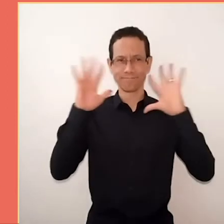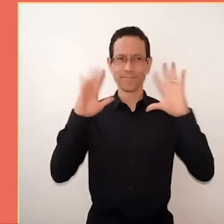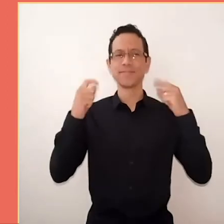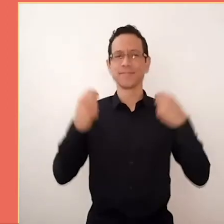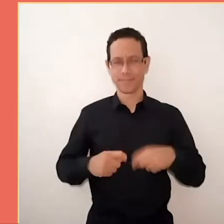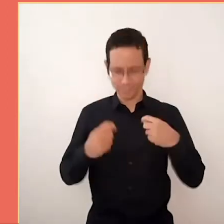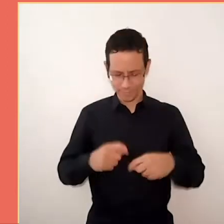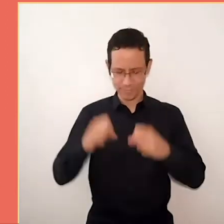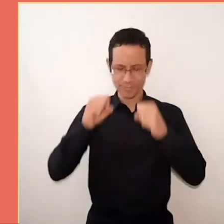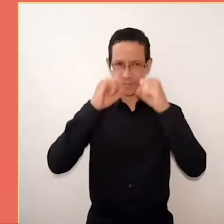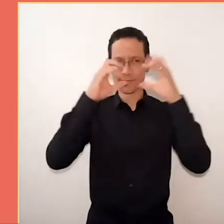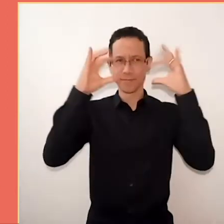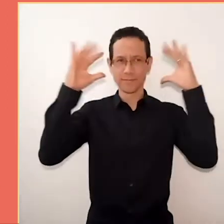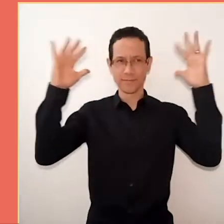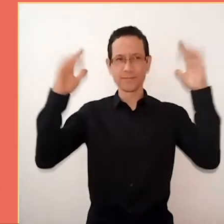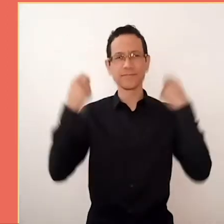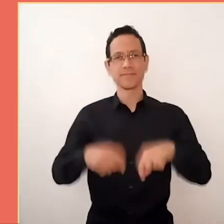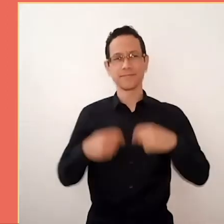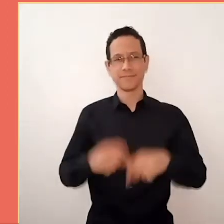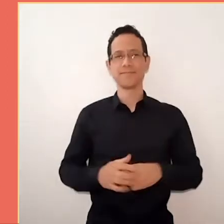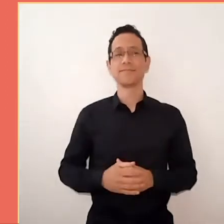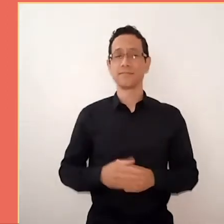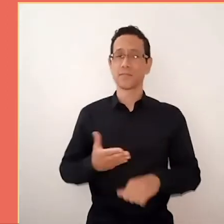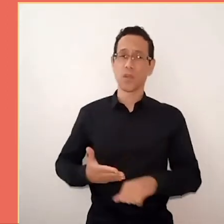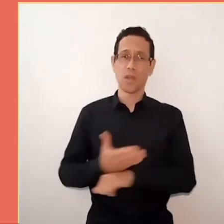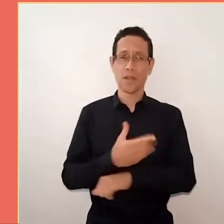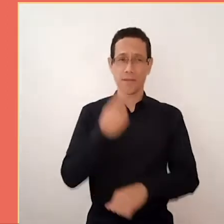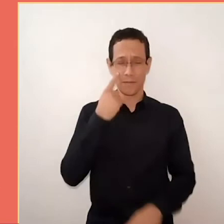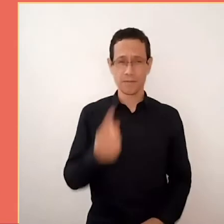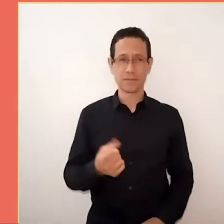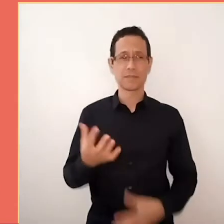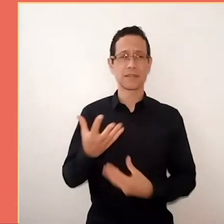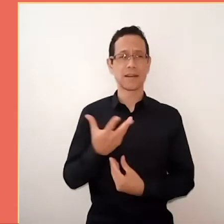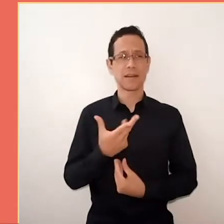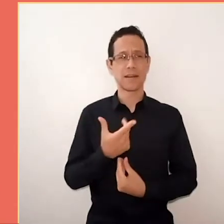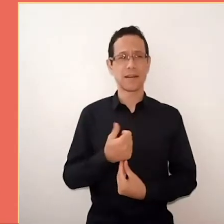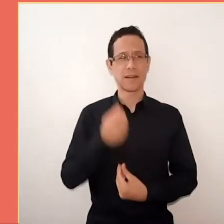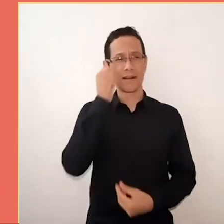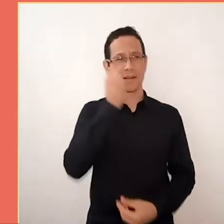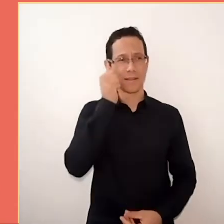E isso está ficando… a arte tem entrado de uma forma, como precisa entrar o arroz, o feijão,